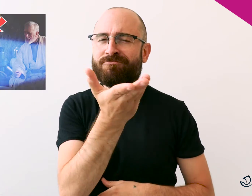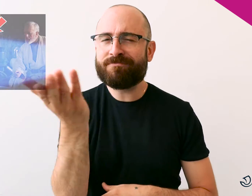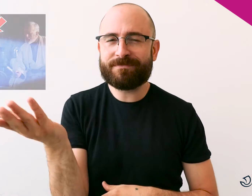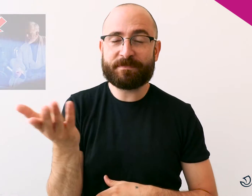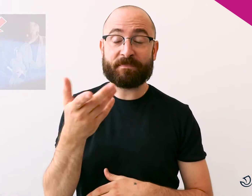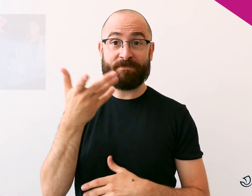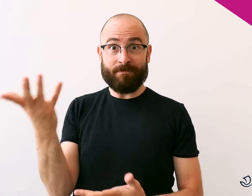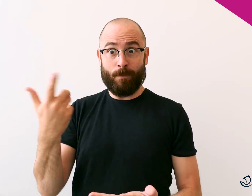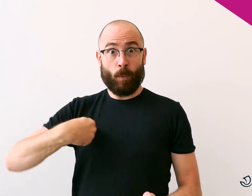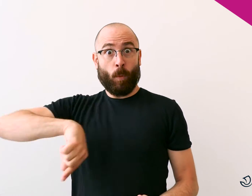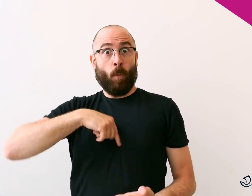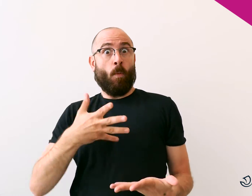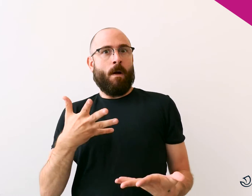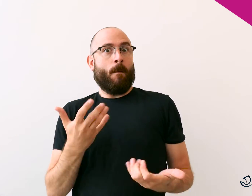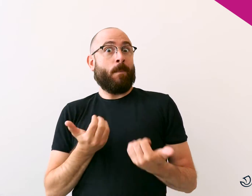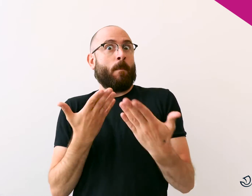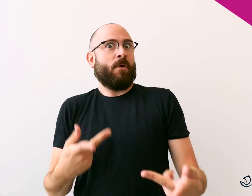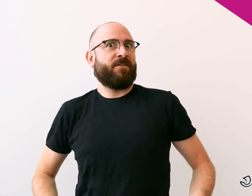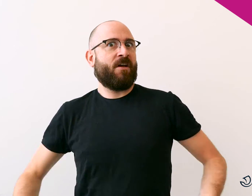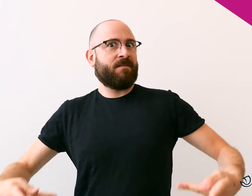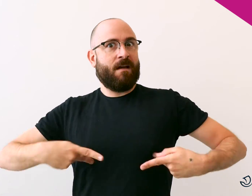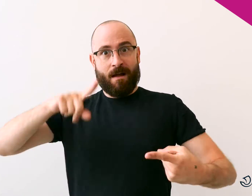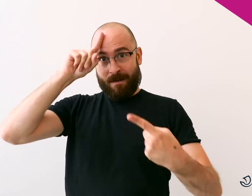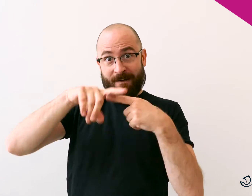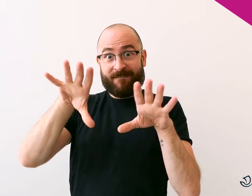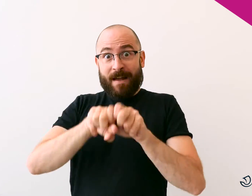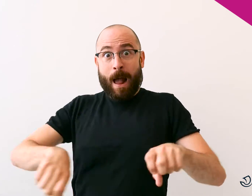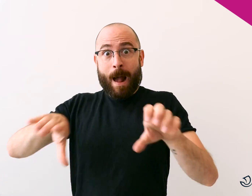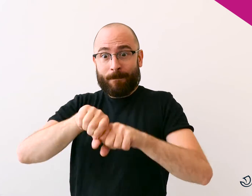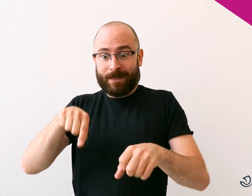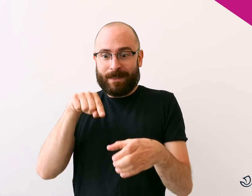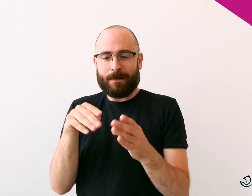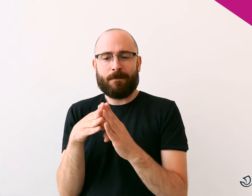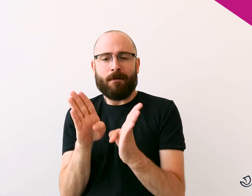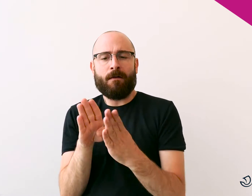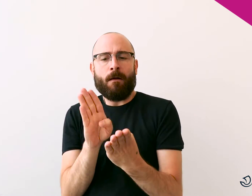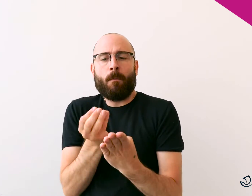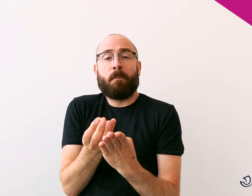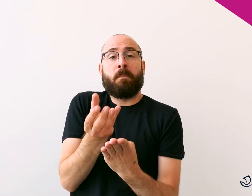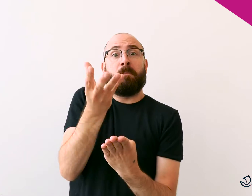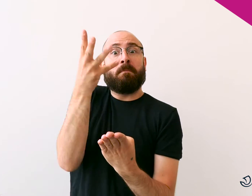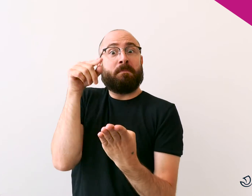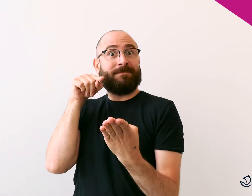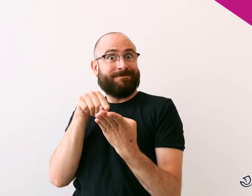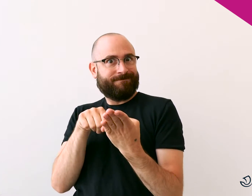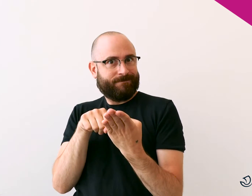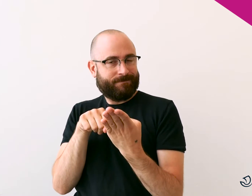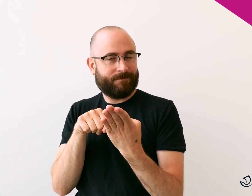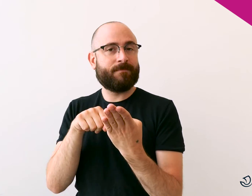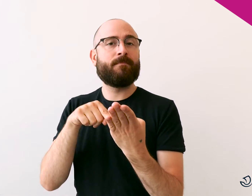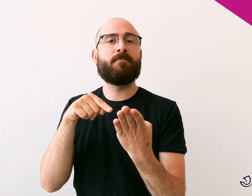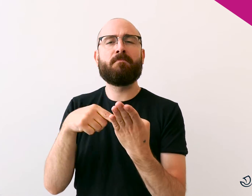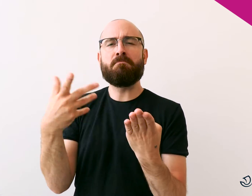Vous voyez ? Oui ? Hé bien, nous vous proposons un atelier pour fabriquer un projecteur d'hologramme !